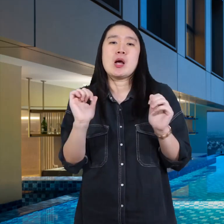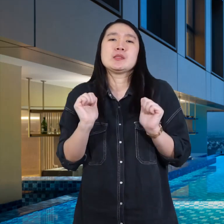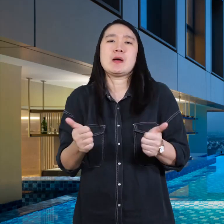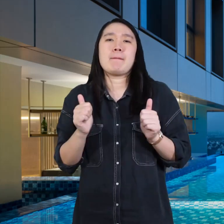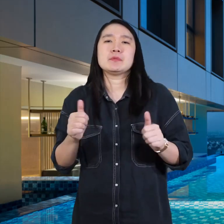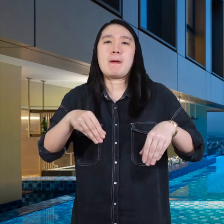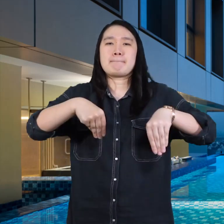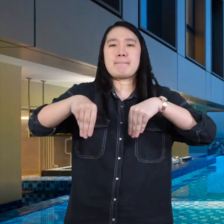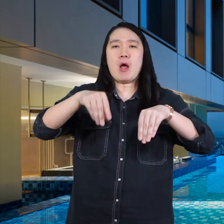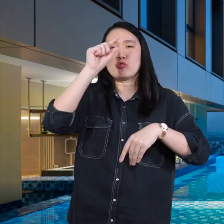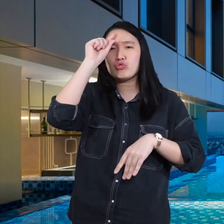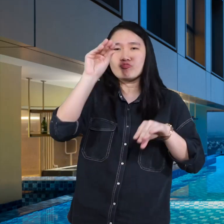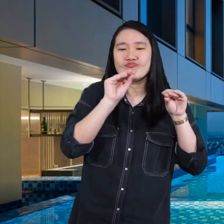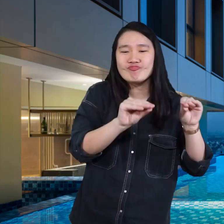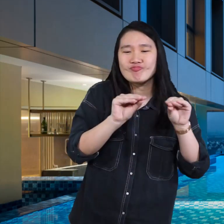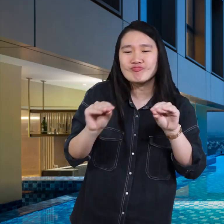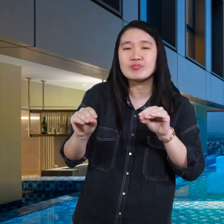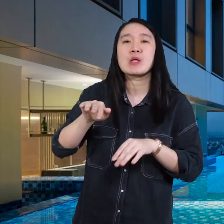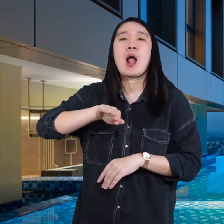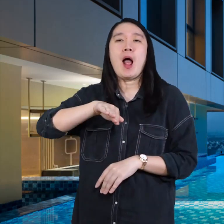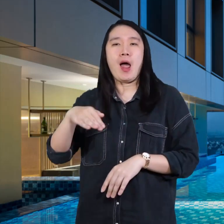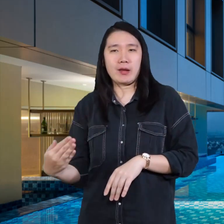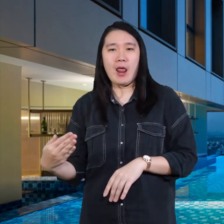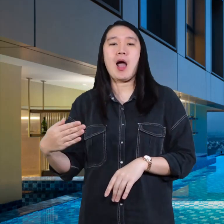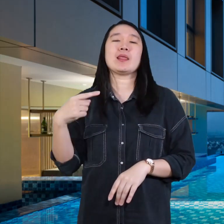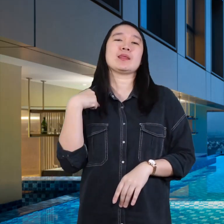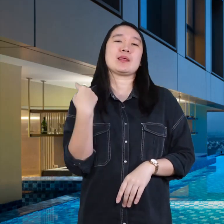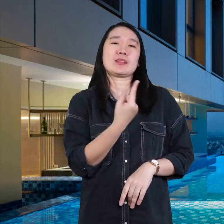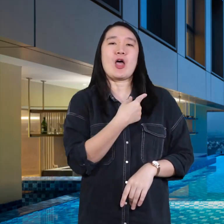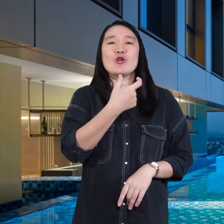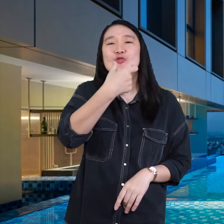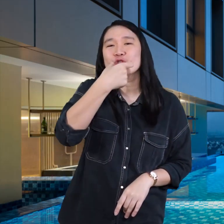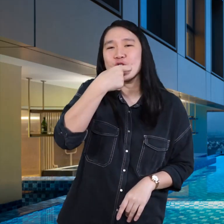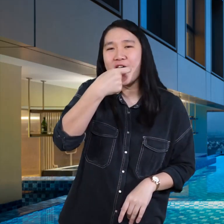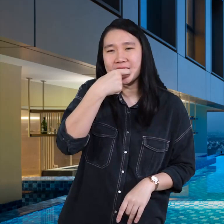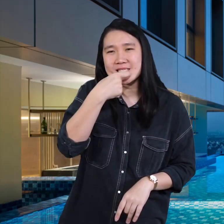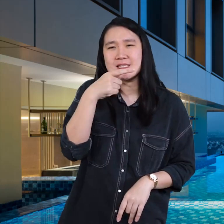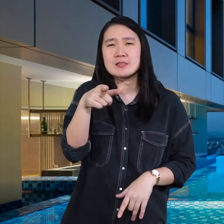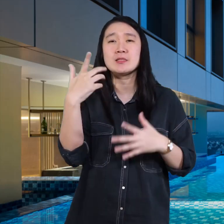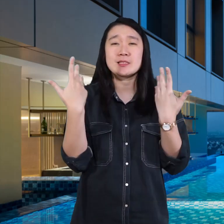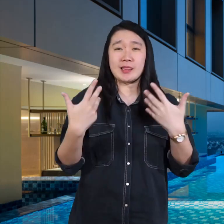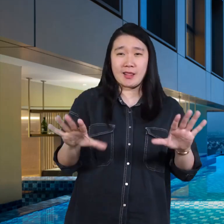kemudian menyiapkan bahan untuk mengajar Anak Kita Cookies,